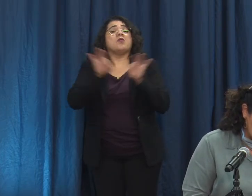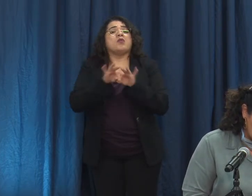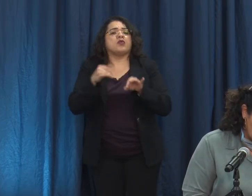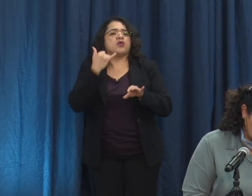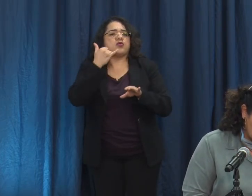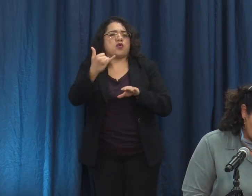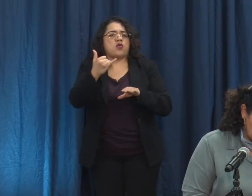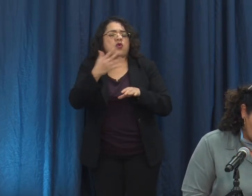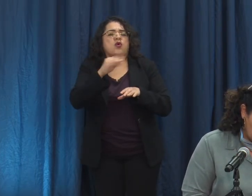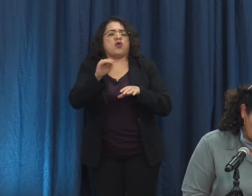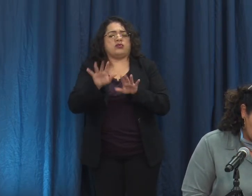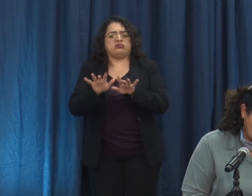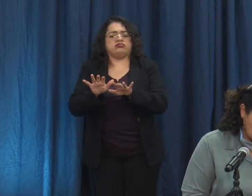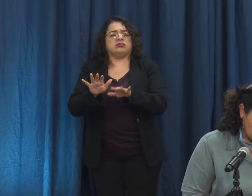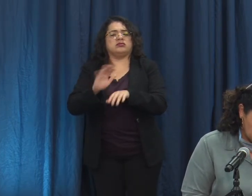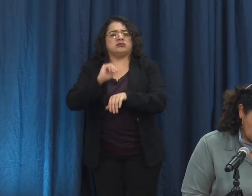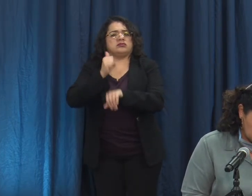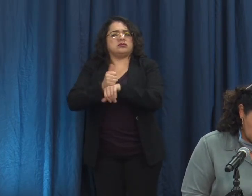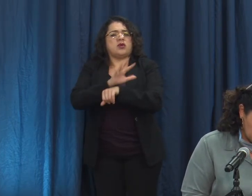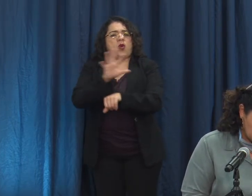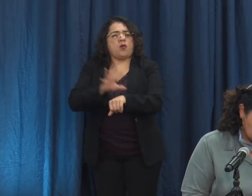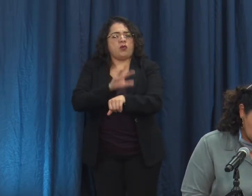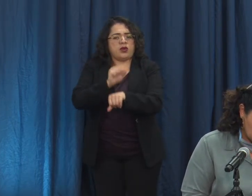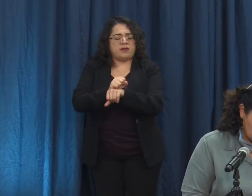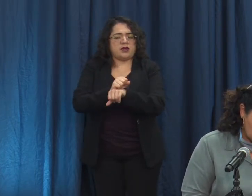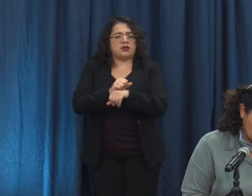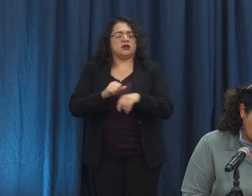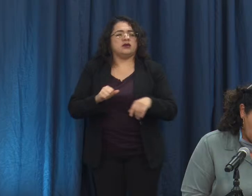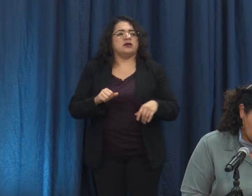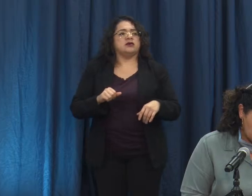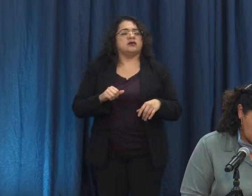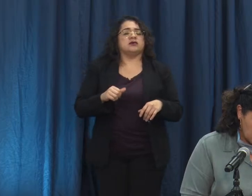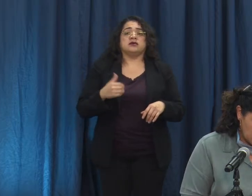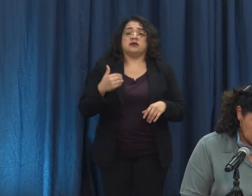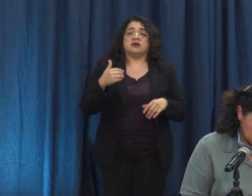sitios que esta no / and Oh Dez de este fin de semana zone el horario de Diez de